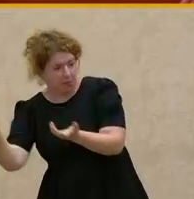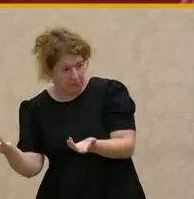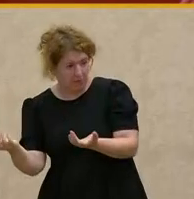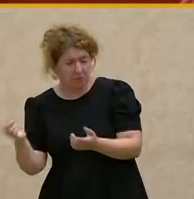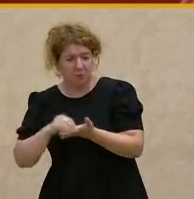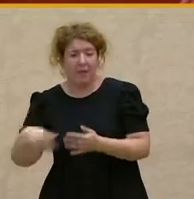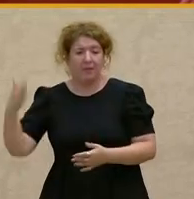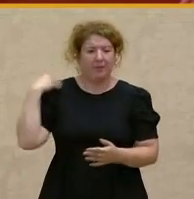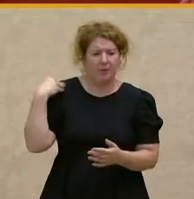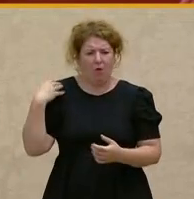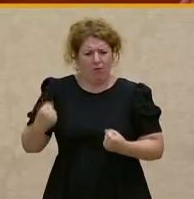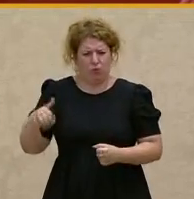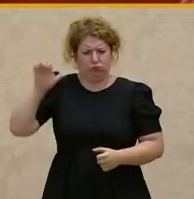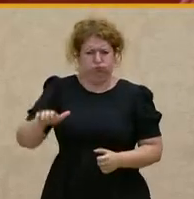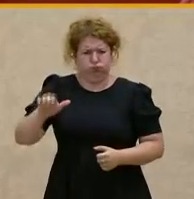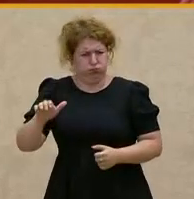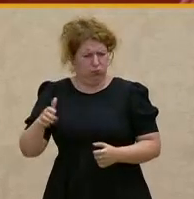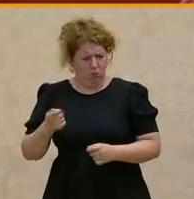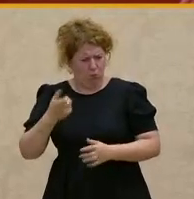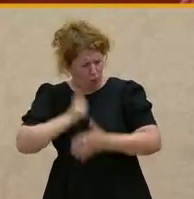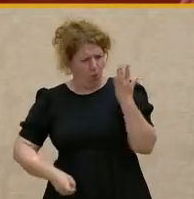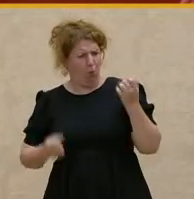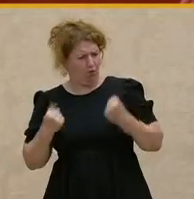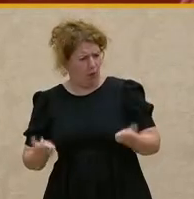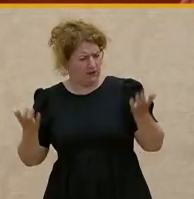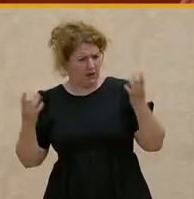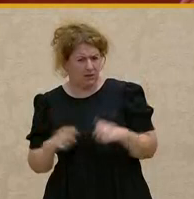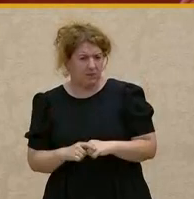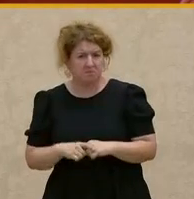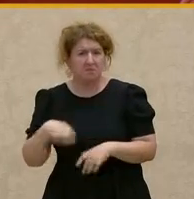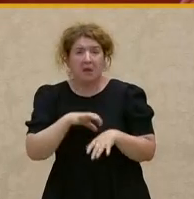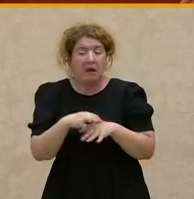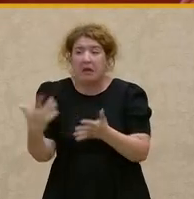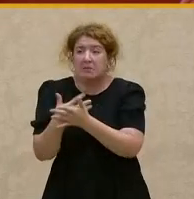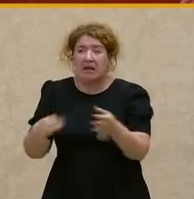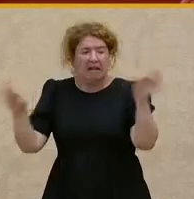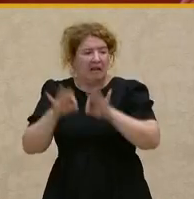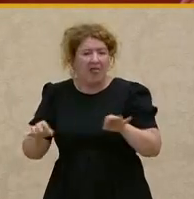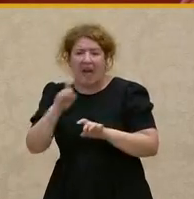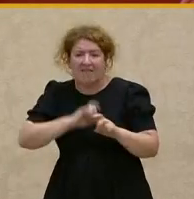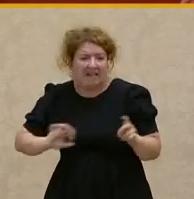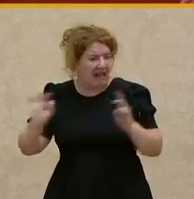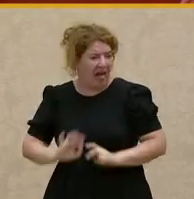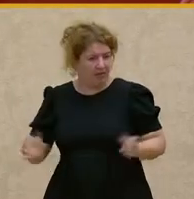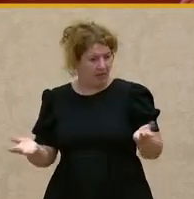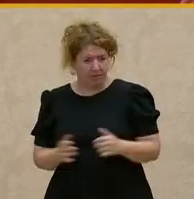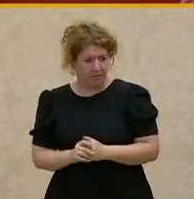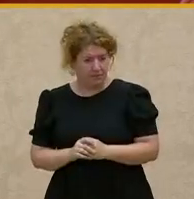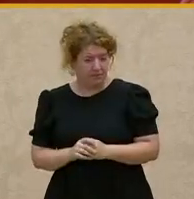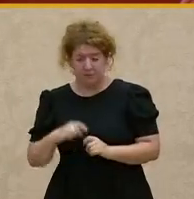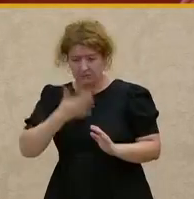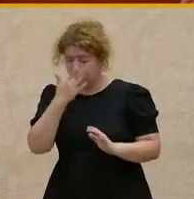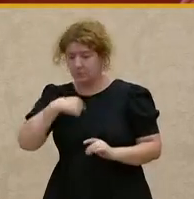brazos con firmeza, a menudo demasiado fuerte y me guían sin atención, sin experiencia.